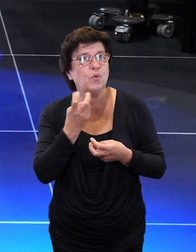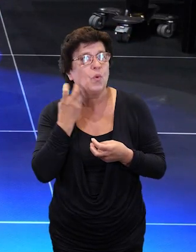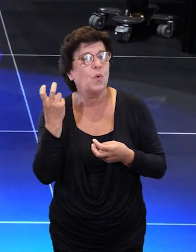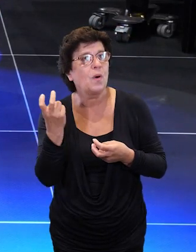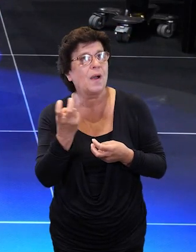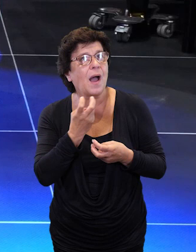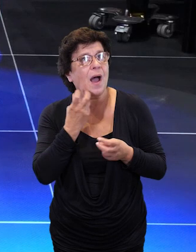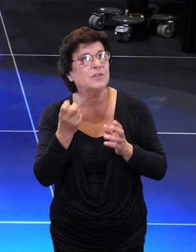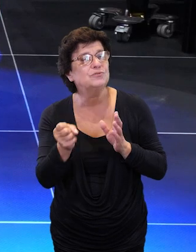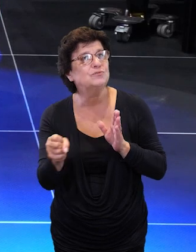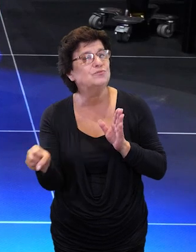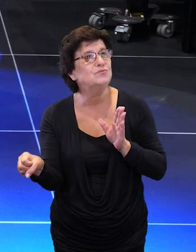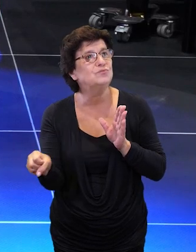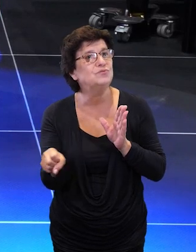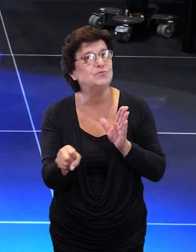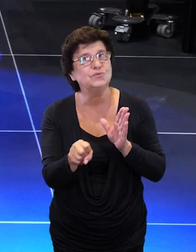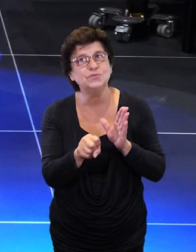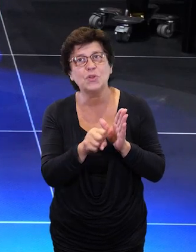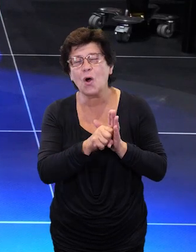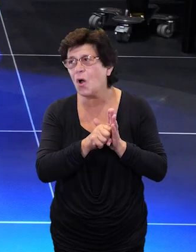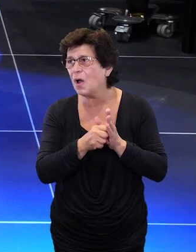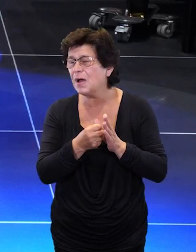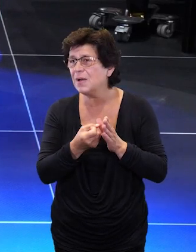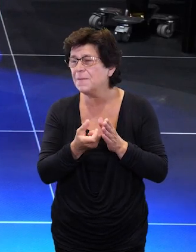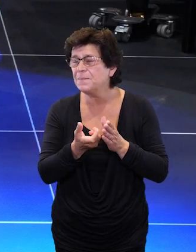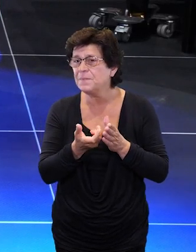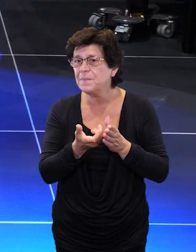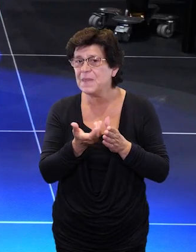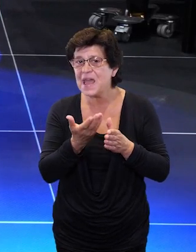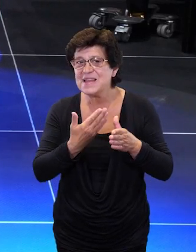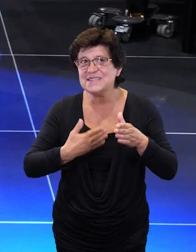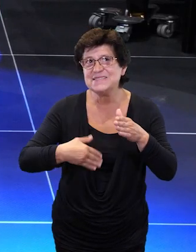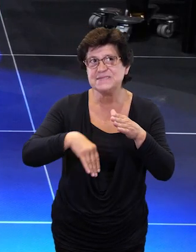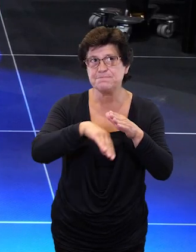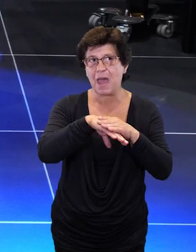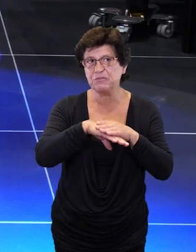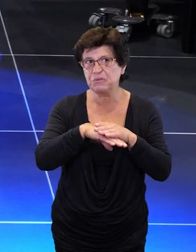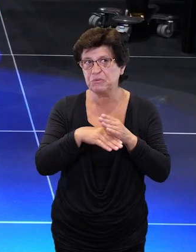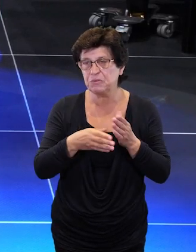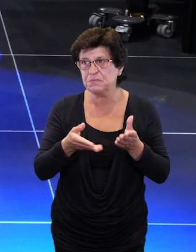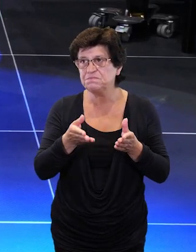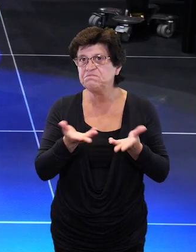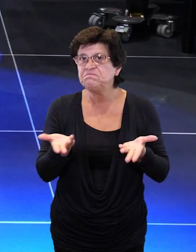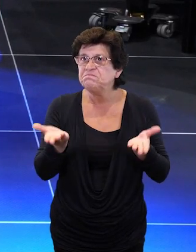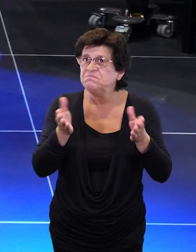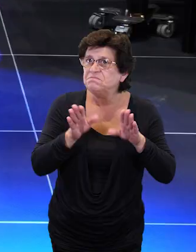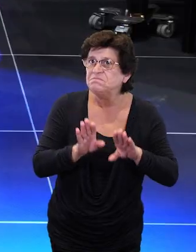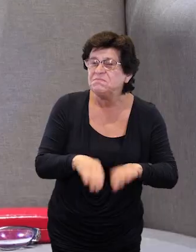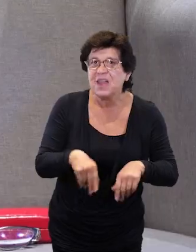do spadku zaufania do lekarzy, do służby zdrowia,